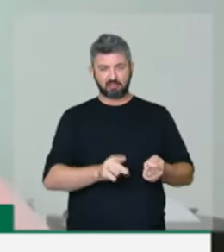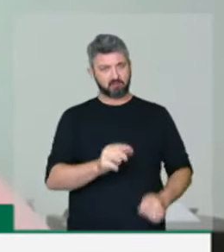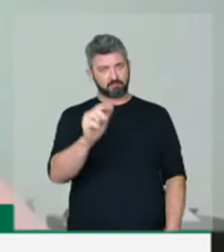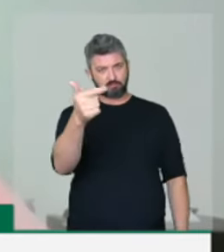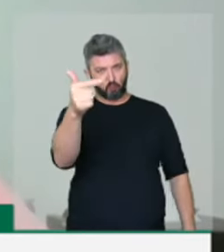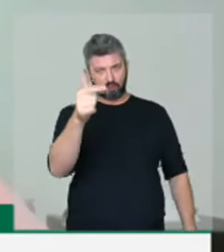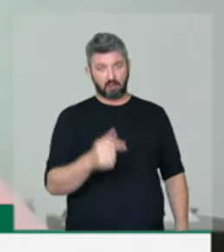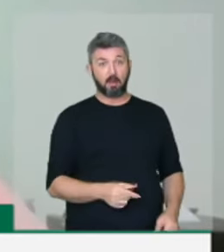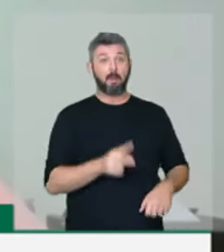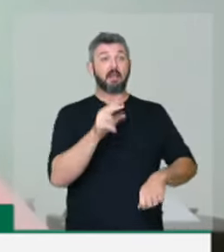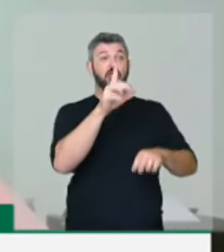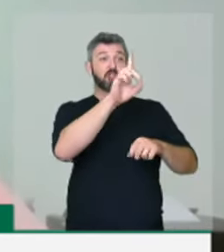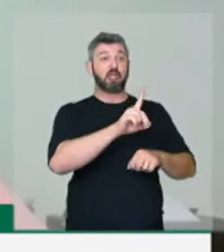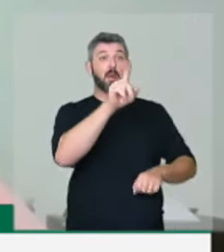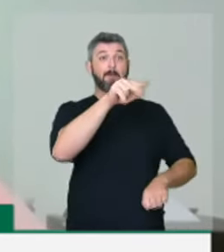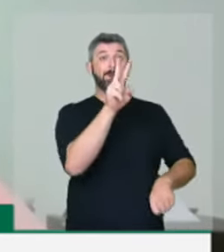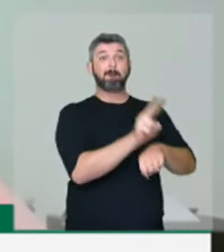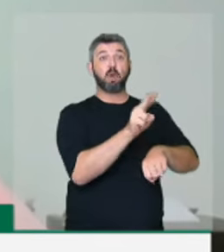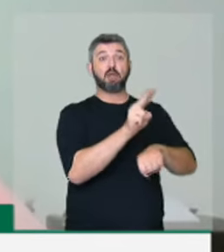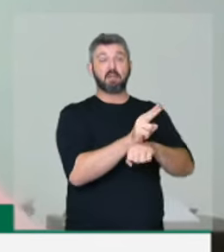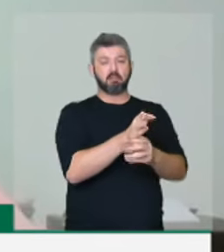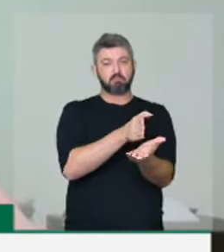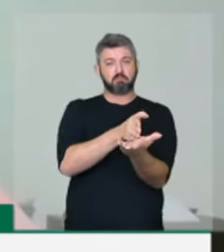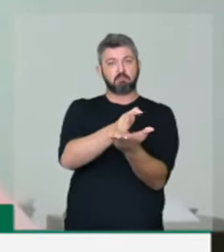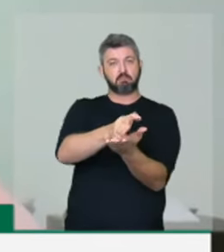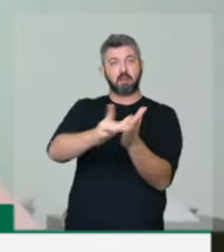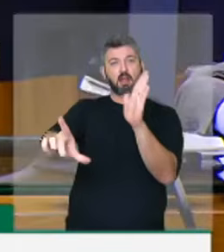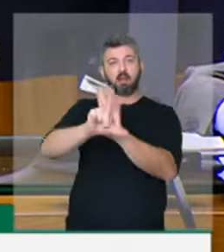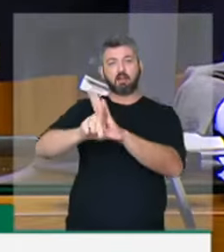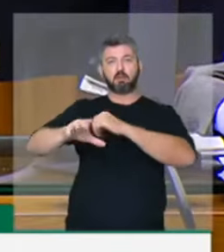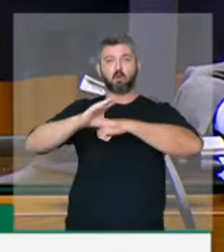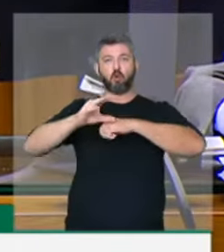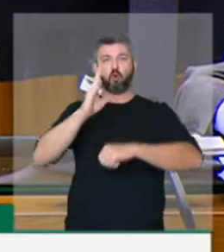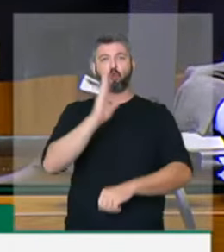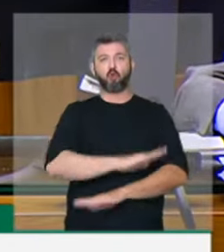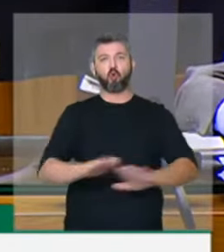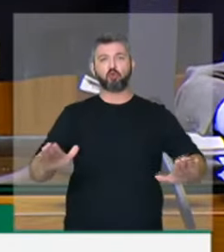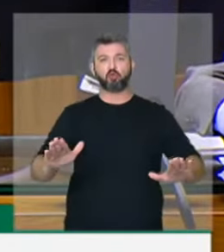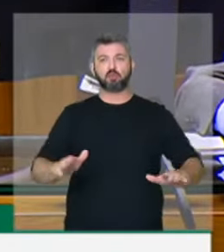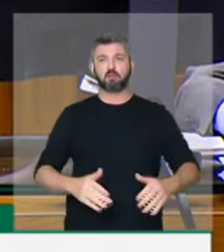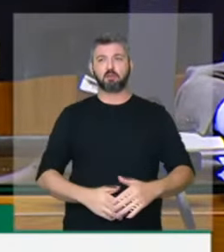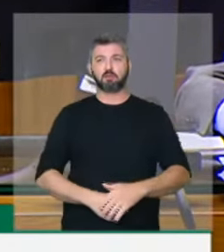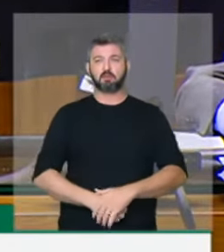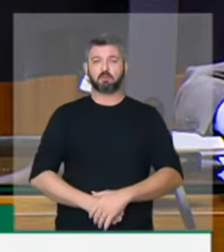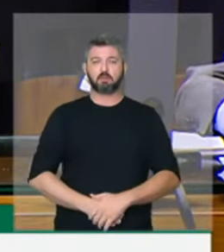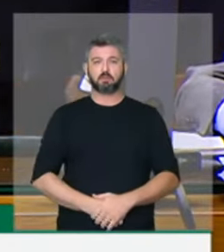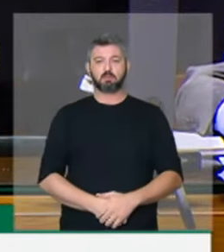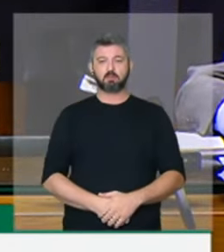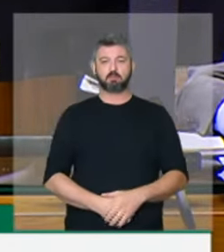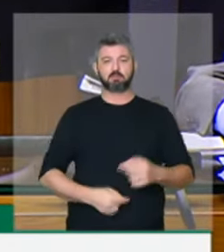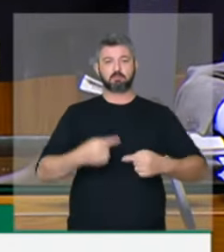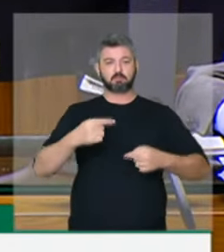[PRESIDENTE]: MUITO OBRIGADO, DEPUTADA. NADA MAIS HAVENDO A TRATAR VOU ENCERRAR OS TRABALHOS ANTES INFORMANDO QUE ESTA PRESIDÊNCIA CONVOCARÁOPORTUNAMENTE